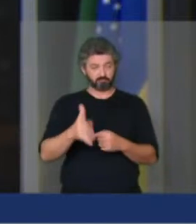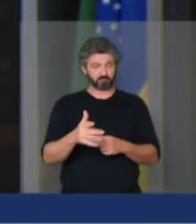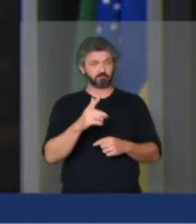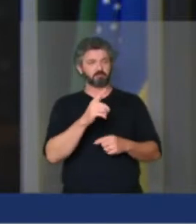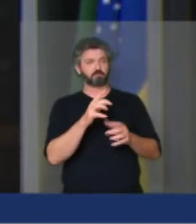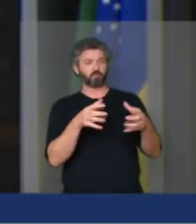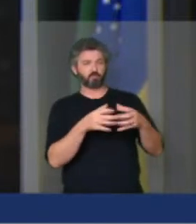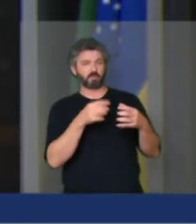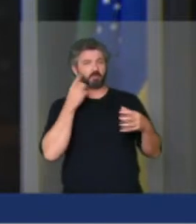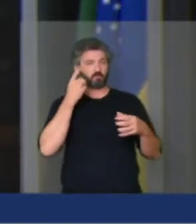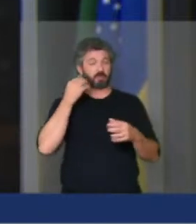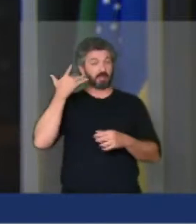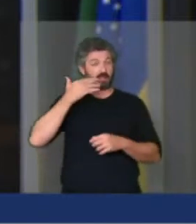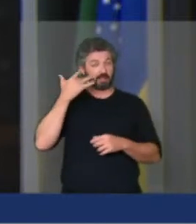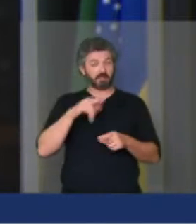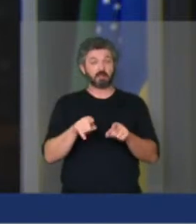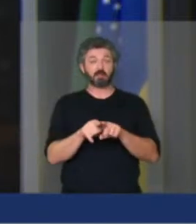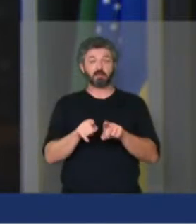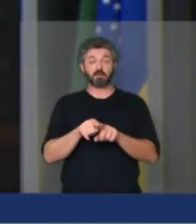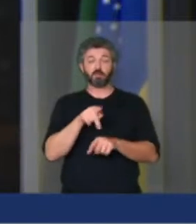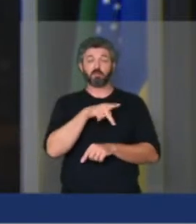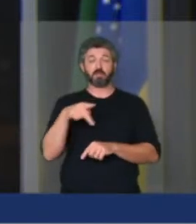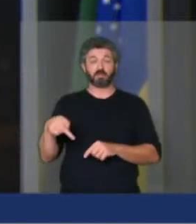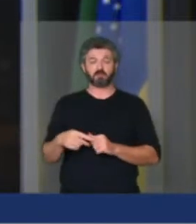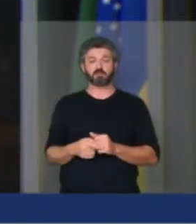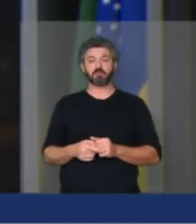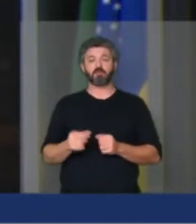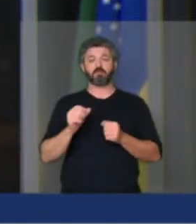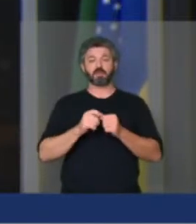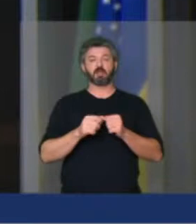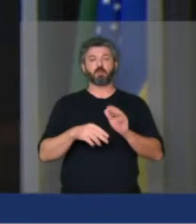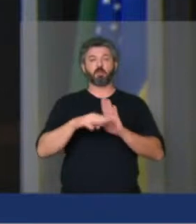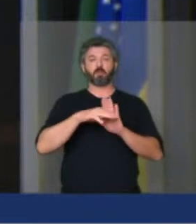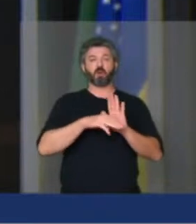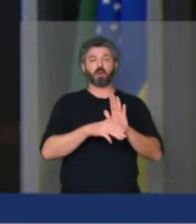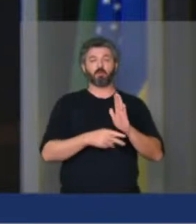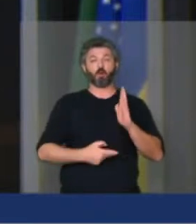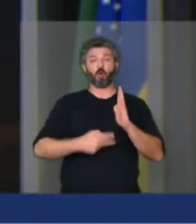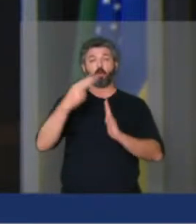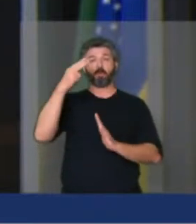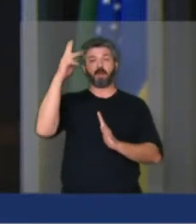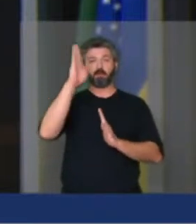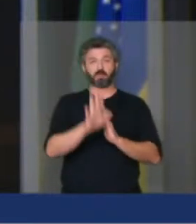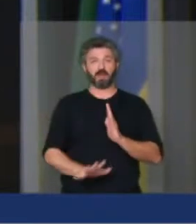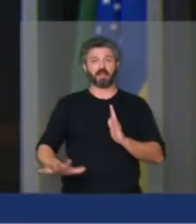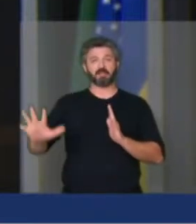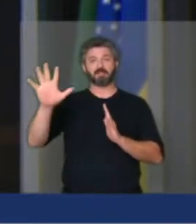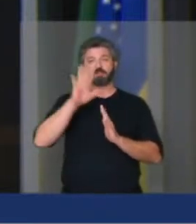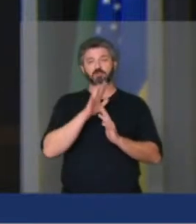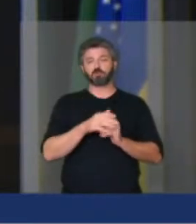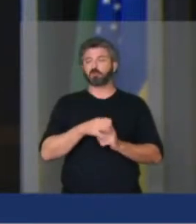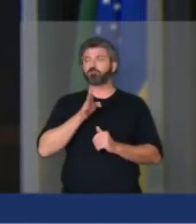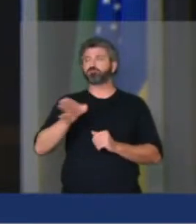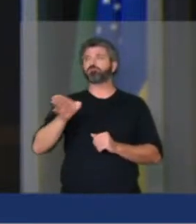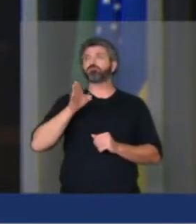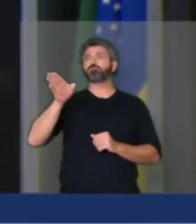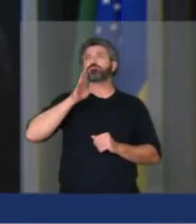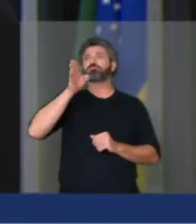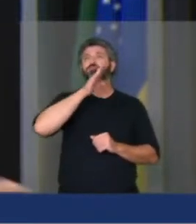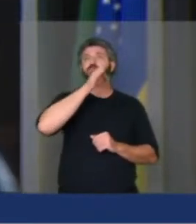DEPUTADOS QUE TINHA QUE LANÇAR UM PROGRAMA, UM PROJETO OPERA BRASIL PARA NÓS OPERAR DE CANTO A CANTO NO NOSSO PAÍS, NÃO É JUSTO UMA PESSOA QUE NÃO TEM PLANO DE